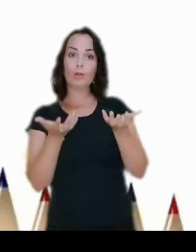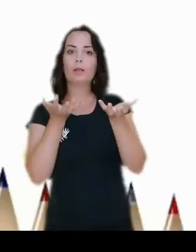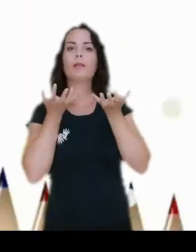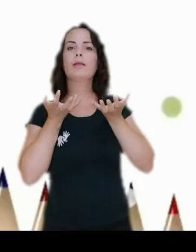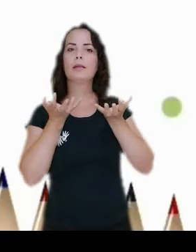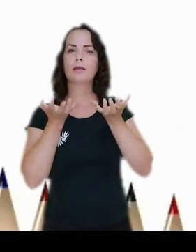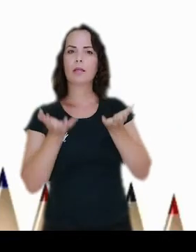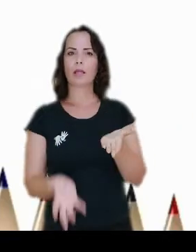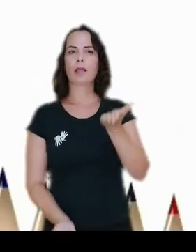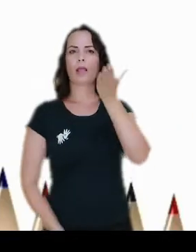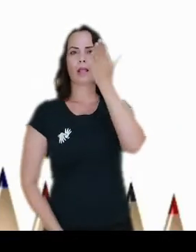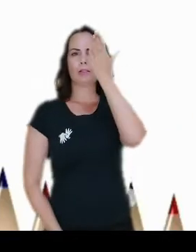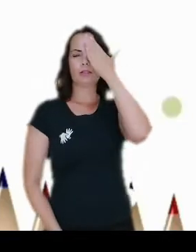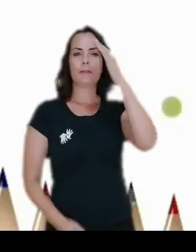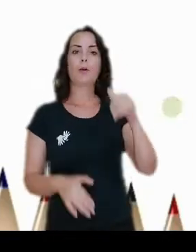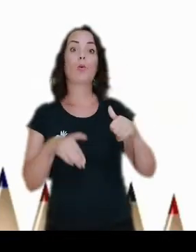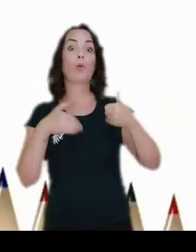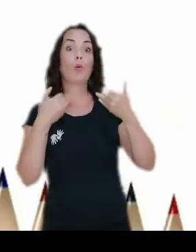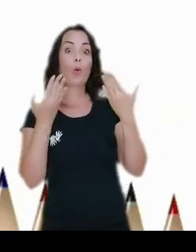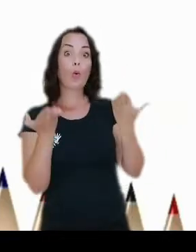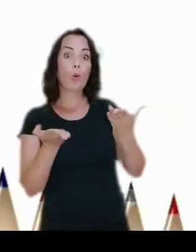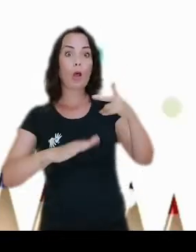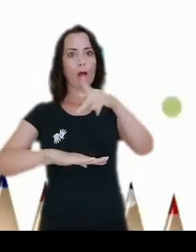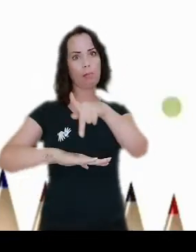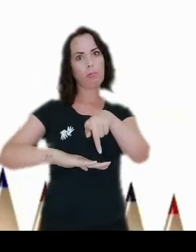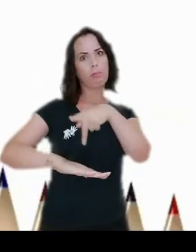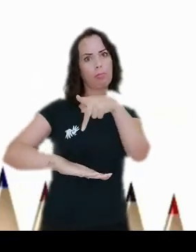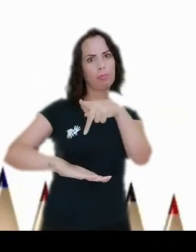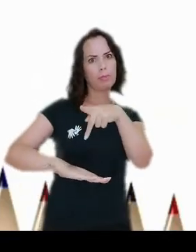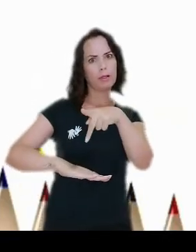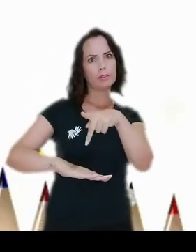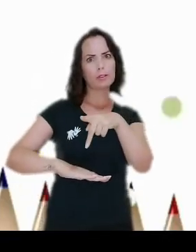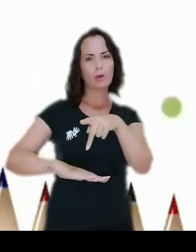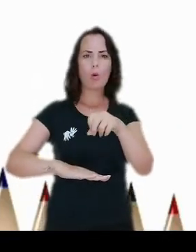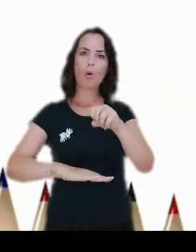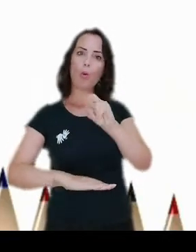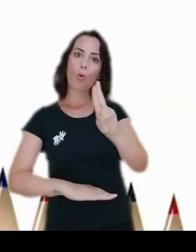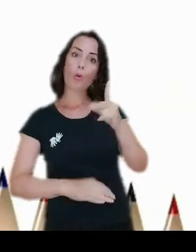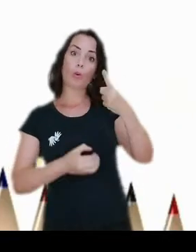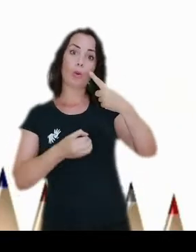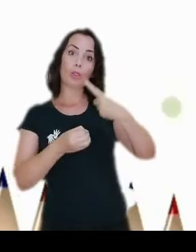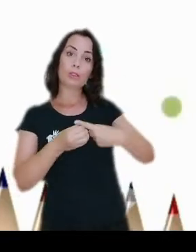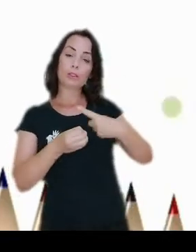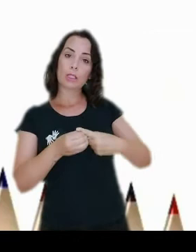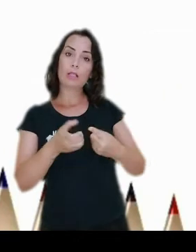qual país, estado ou cidade uma pessoa vive, podemos fazer a pergunta: